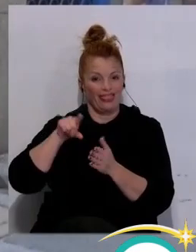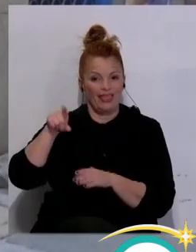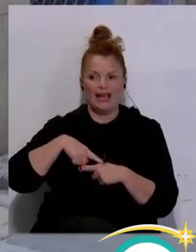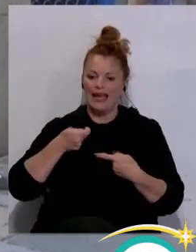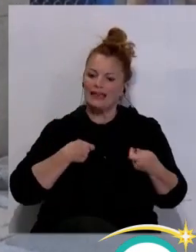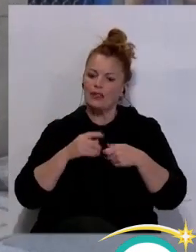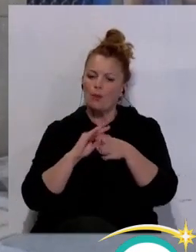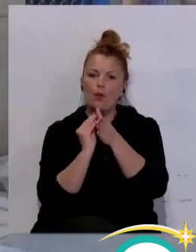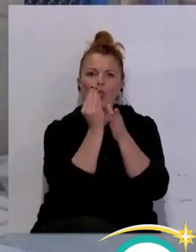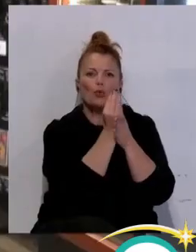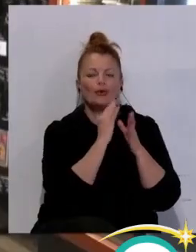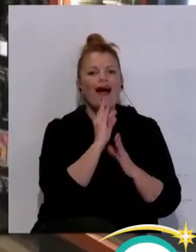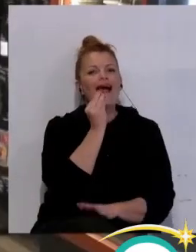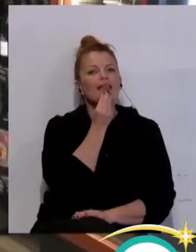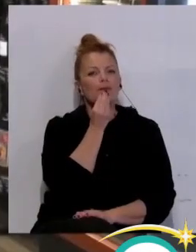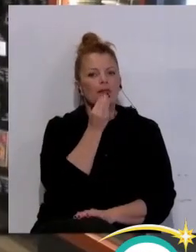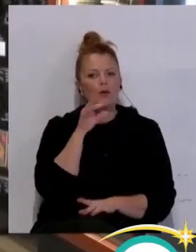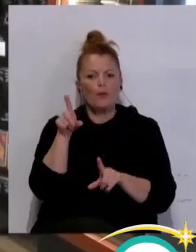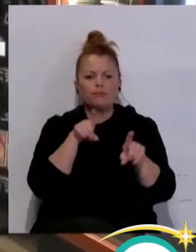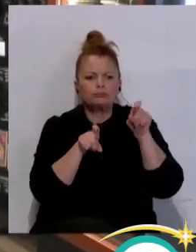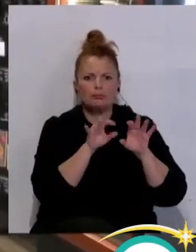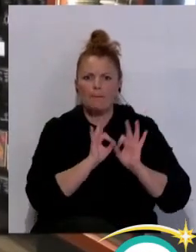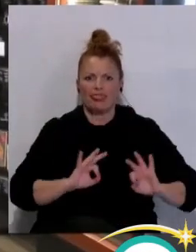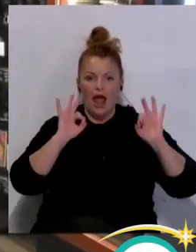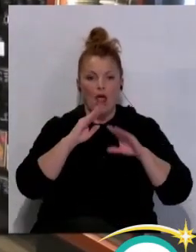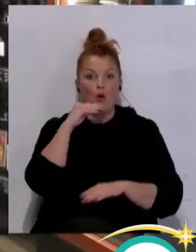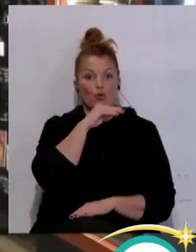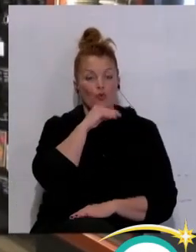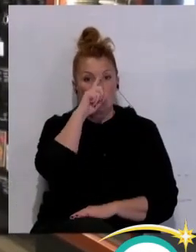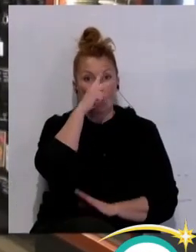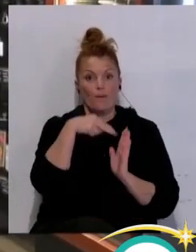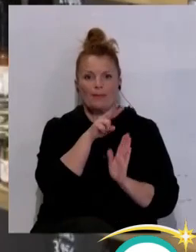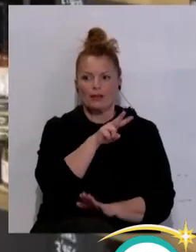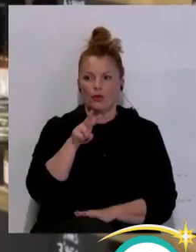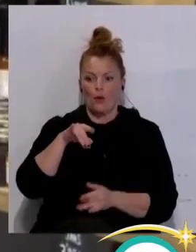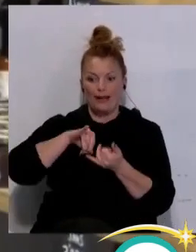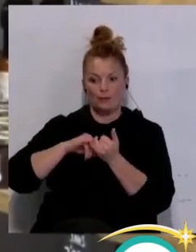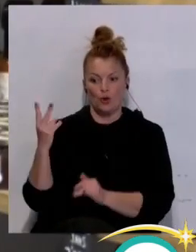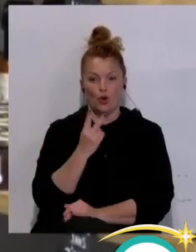productos de alimentación selectos en octubre de 2022 el matrimonio formado por Juan José y